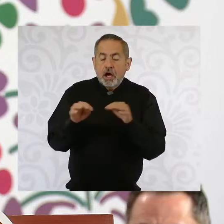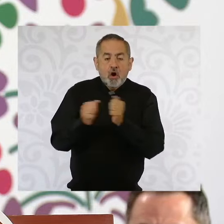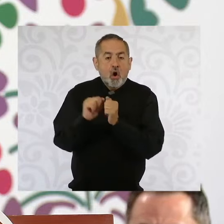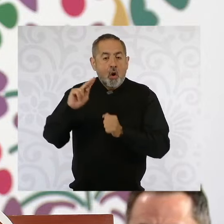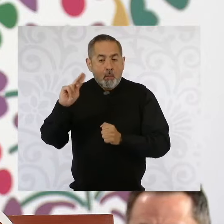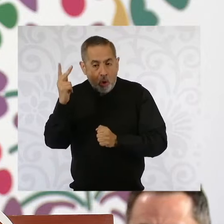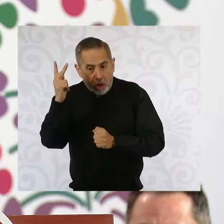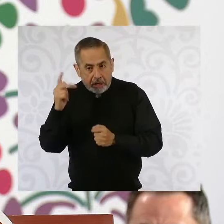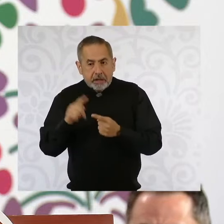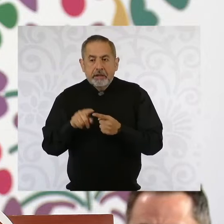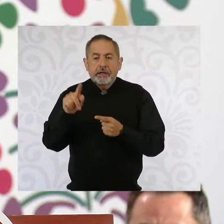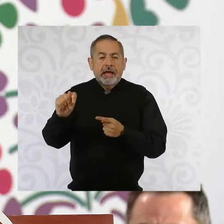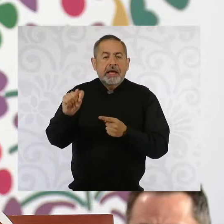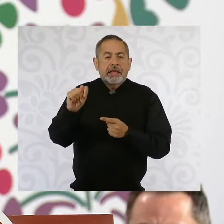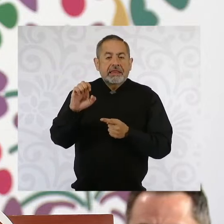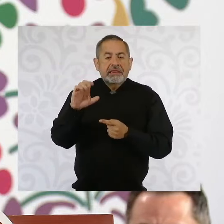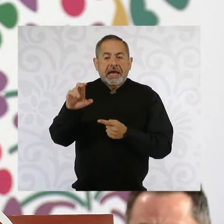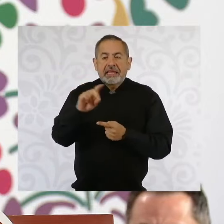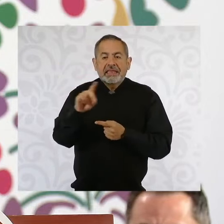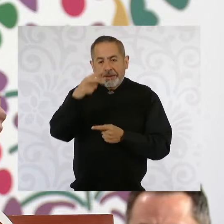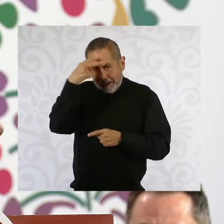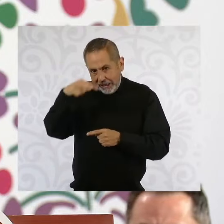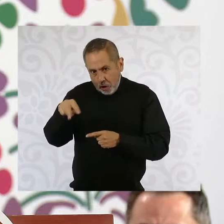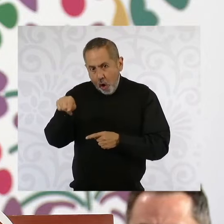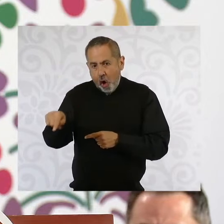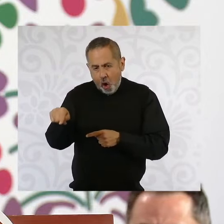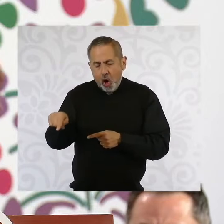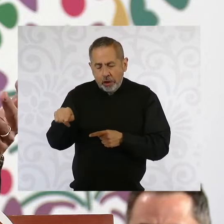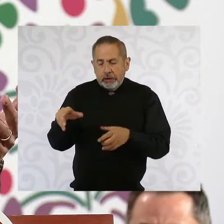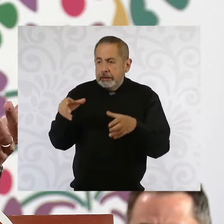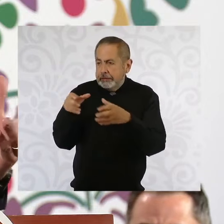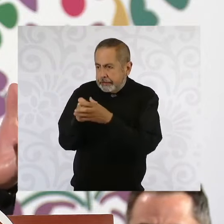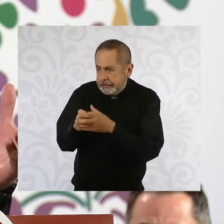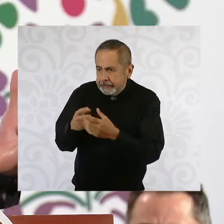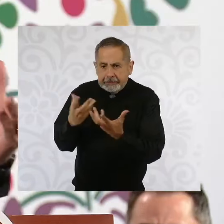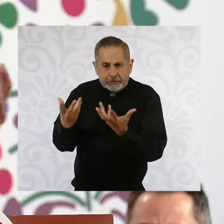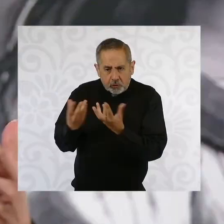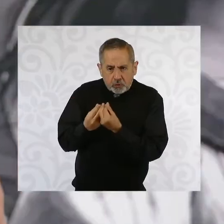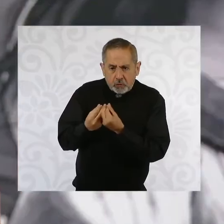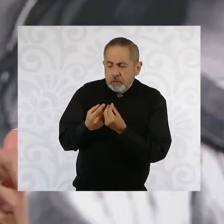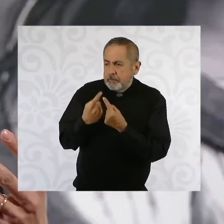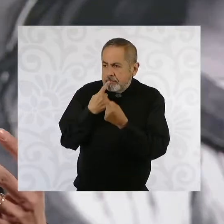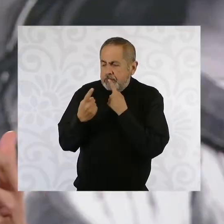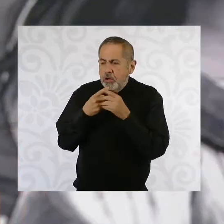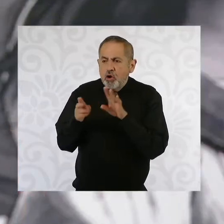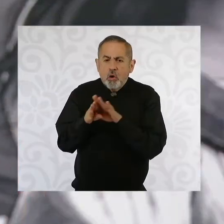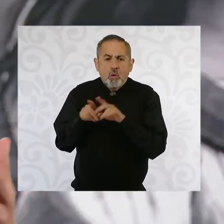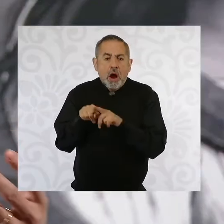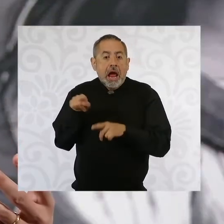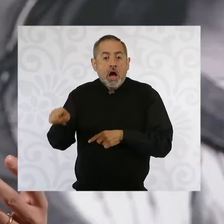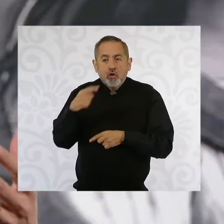y con el Tecnológico Nacional de México para que ellos puedan empezar a reclutar a lo que mencioné